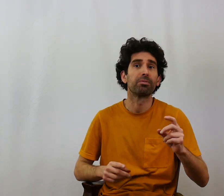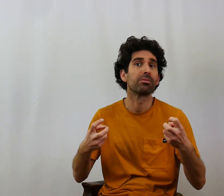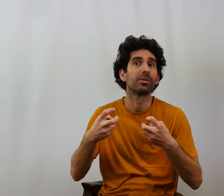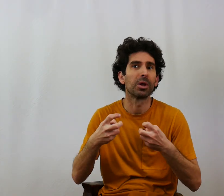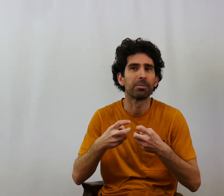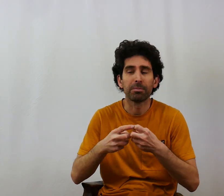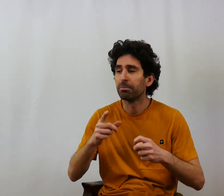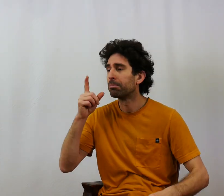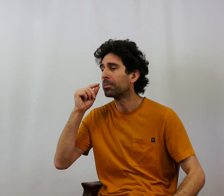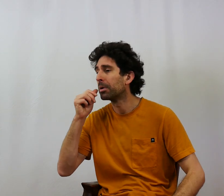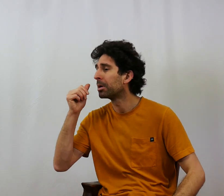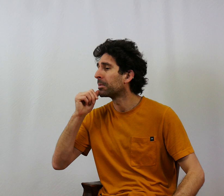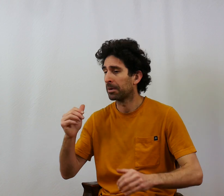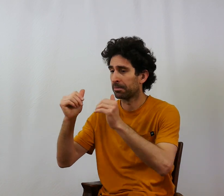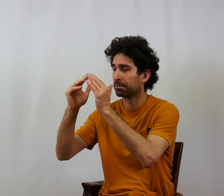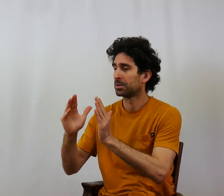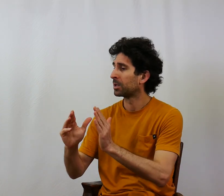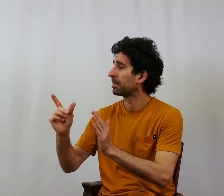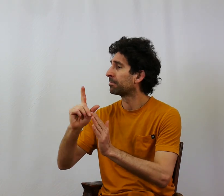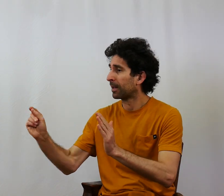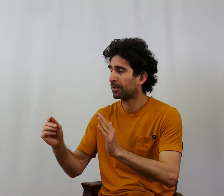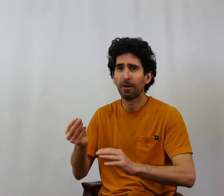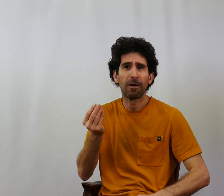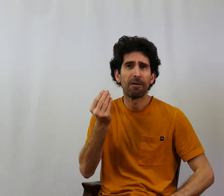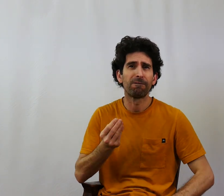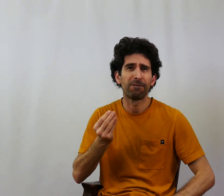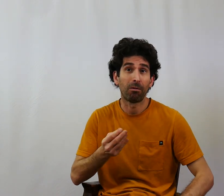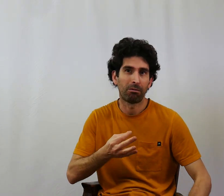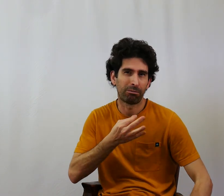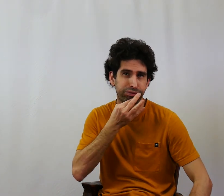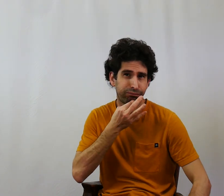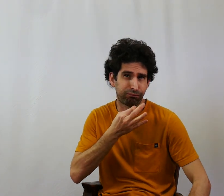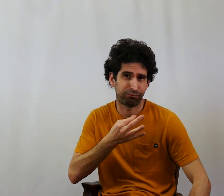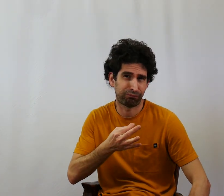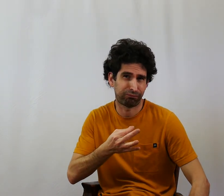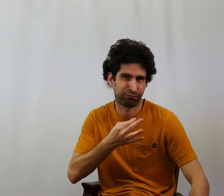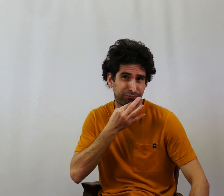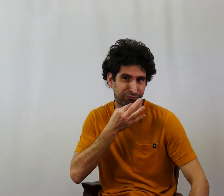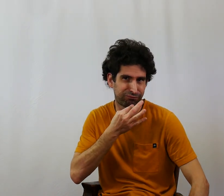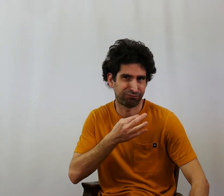Par exemple, quand papa et maman partent de la maison, l'enfant en profite !